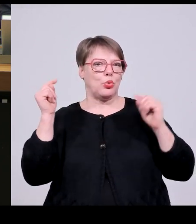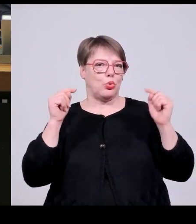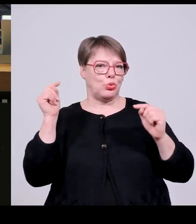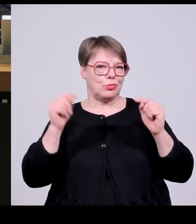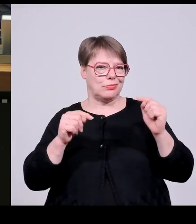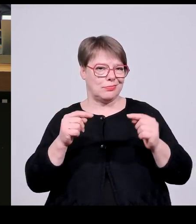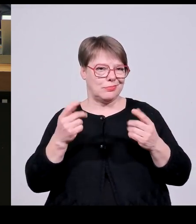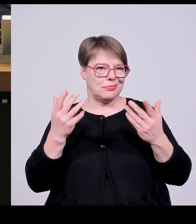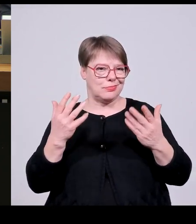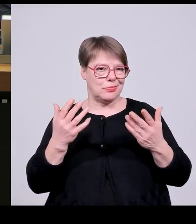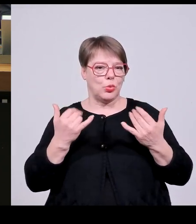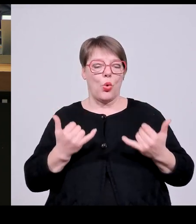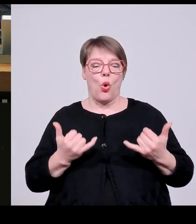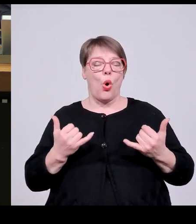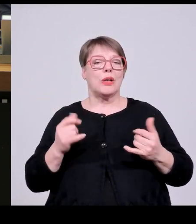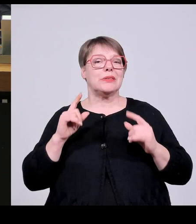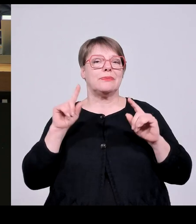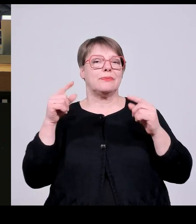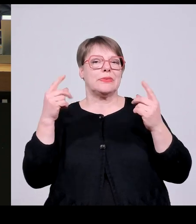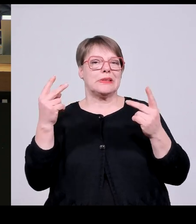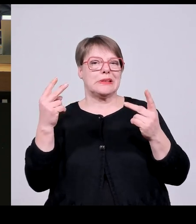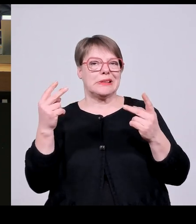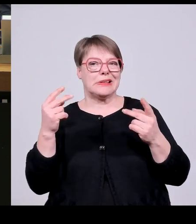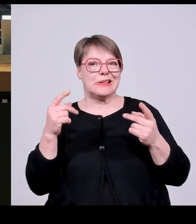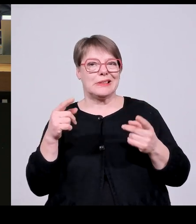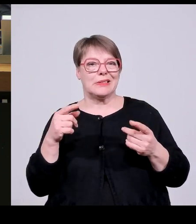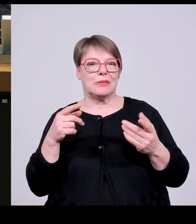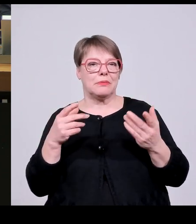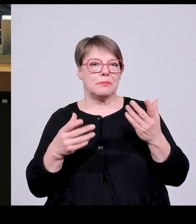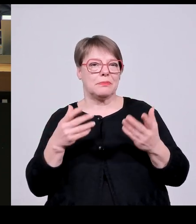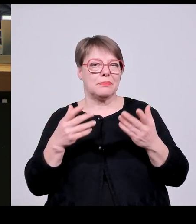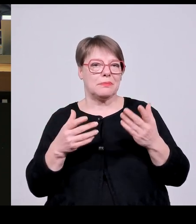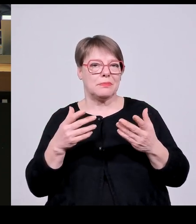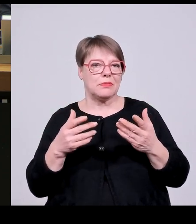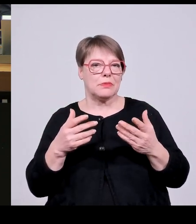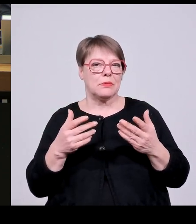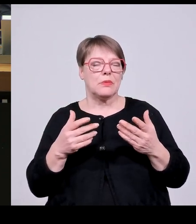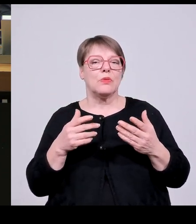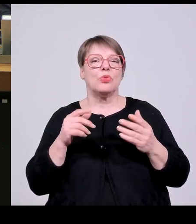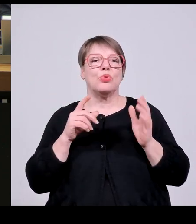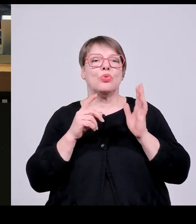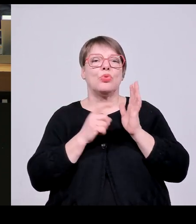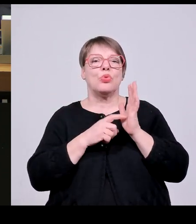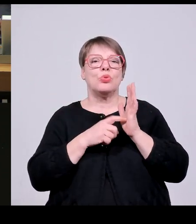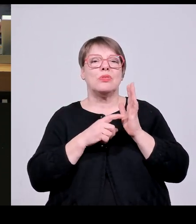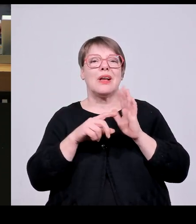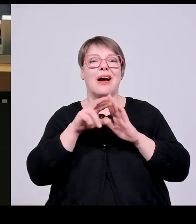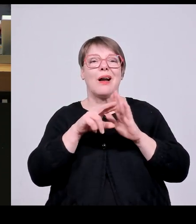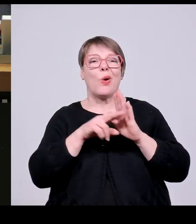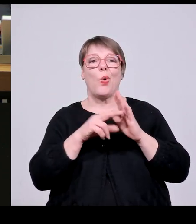Dafür haben wir die Ausschussberatungen. Insoweit wünsche ich uns dabei allen eine glückliche Han. Ich danke Ihnen